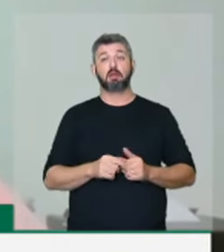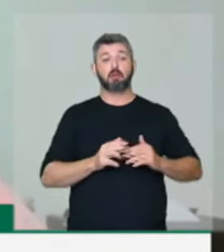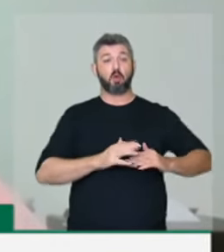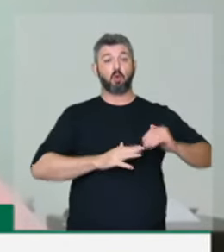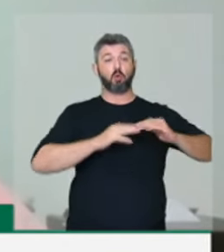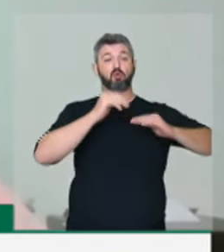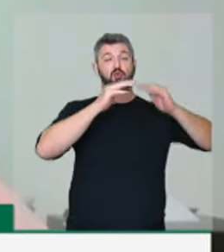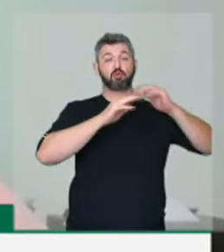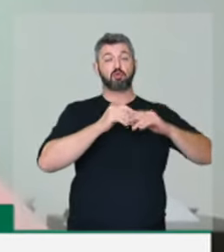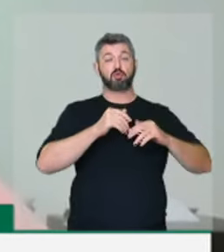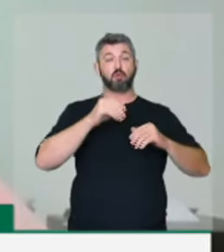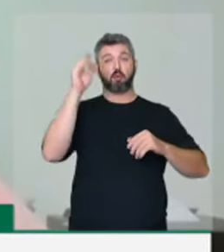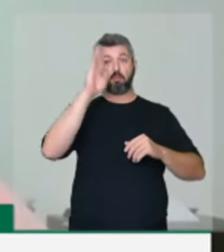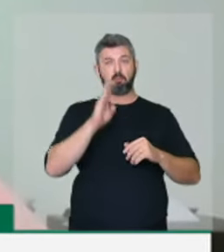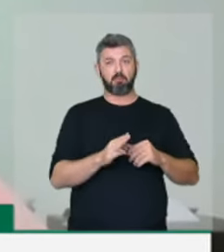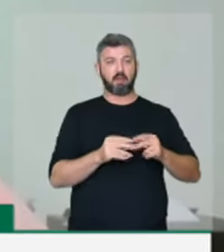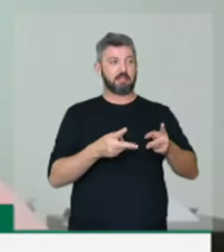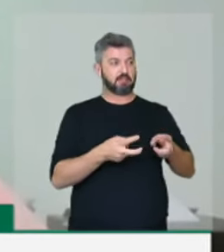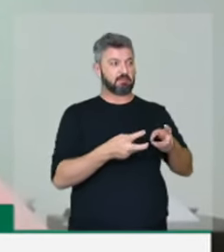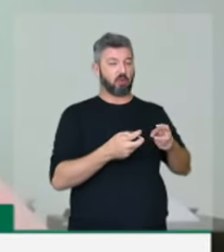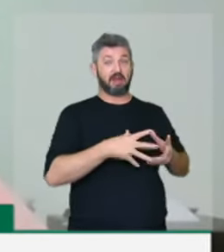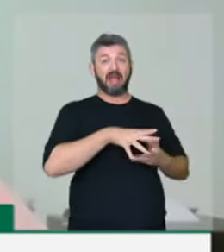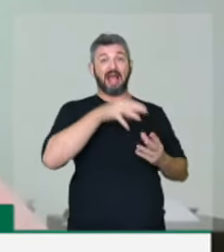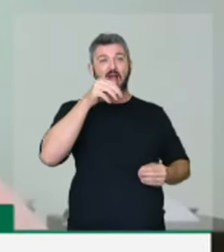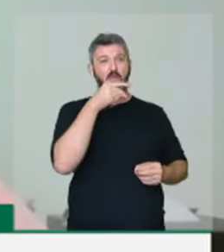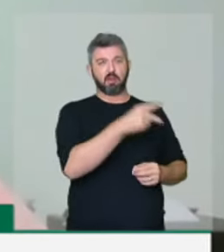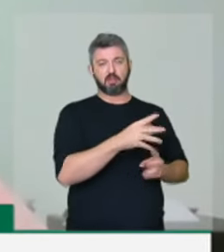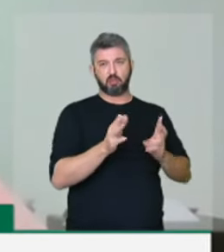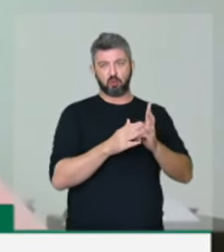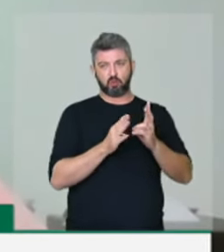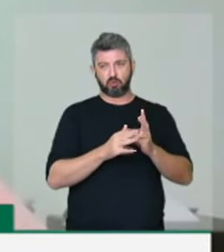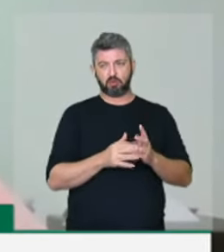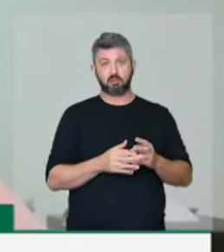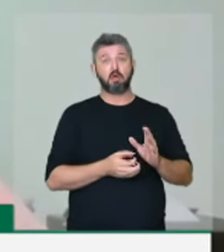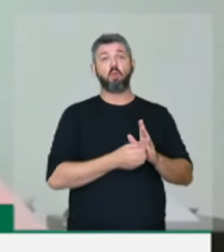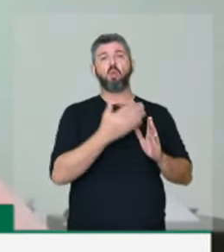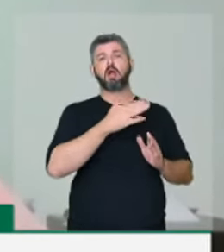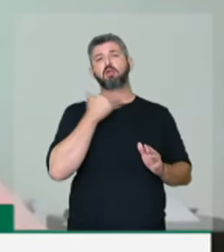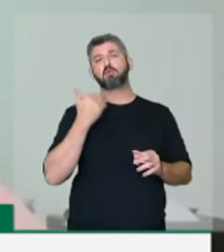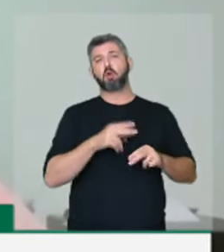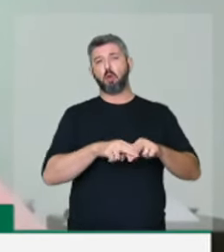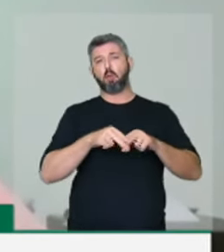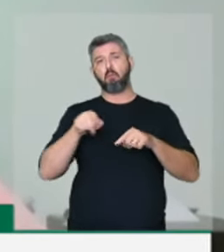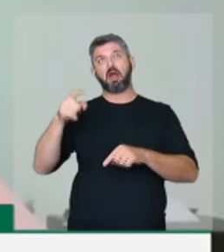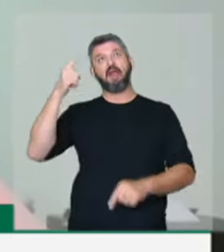EXPLORADOR EM CIMA DAS ALMAS INDÍGENAS. QUANTOS JÁ MORRERAM POR ESTE TIPO DE PENSAMENTO? EU DEIXO AQUI PARA VOCÊ S, SENHORES PARLAMENTARES, QUE NÓS TEMOS